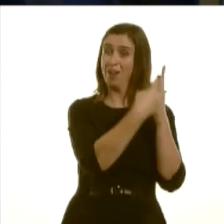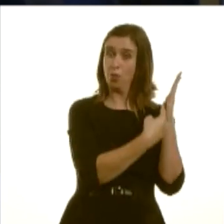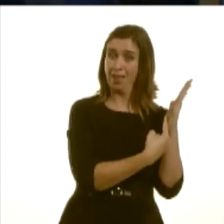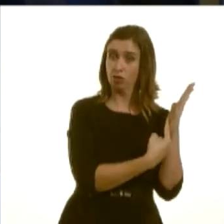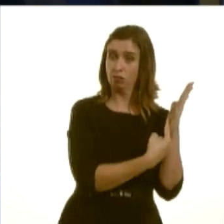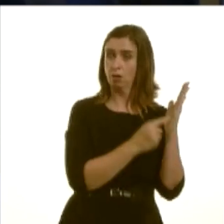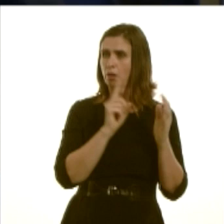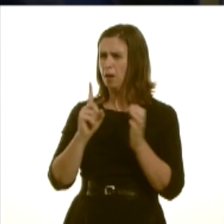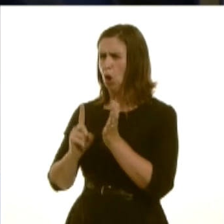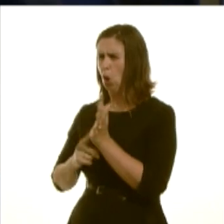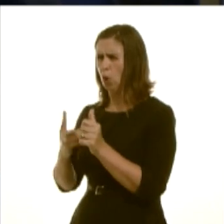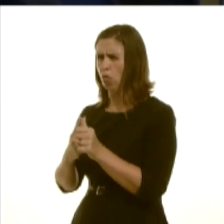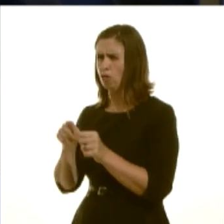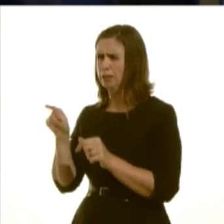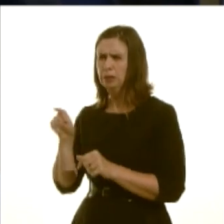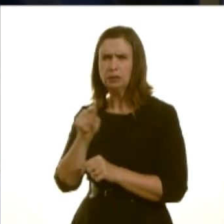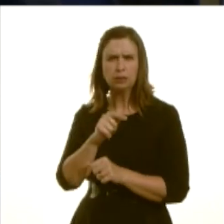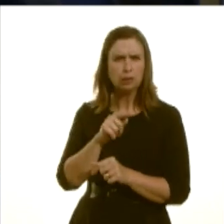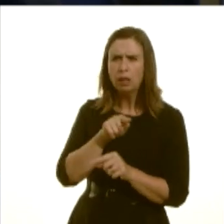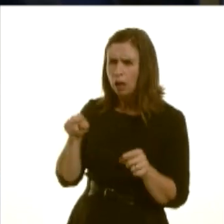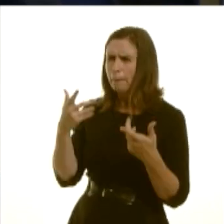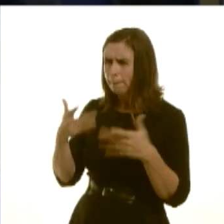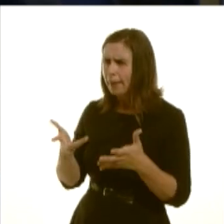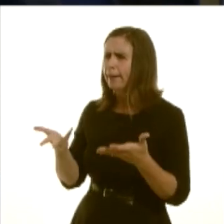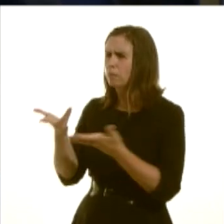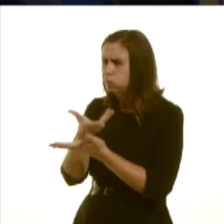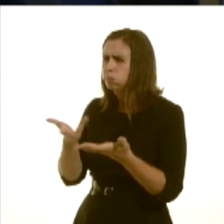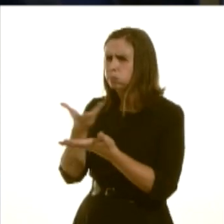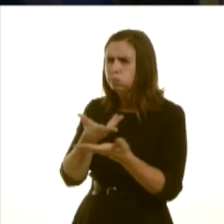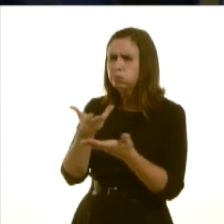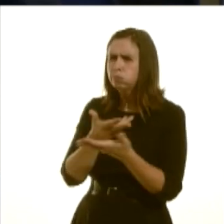ymgynghoriad. Pam fod y ddeddfwriaeth hon wedi bod mor isel ar eich agenda wleidyddol,